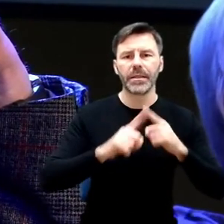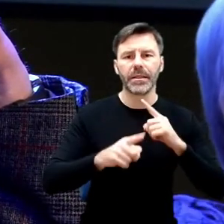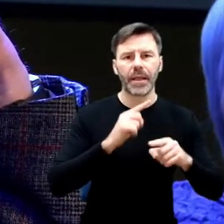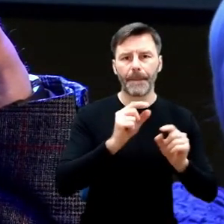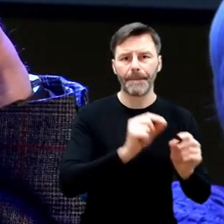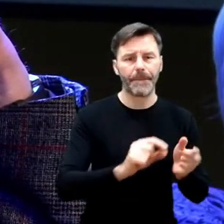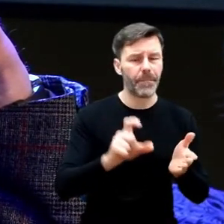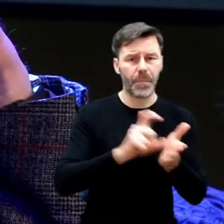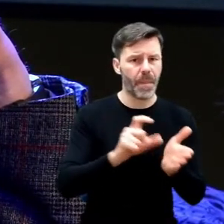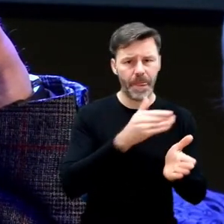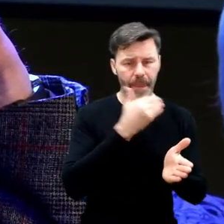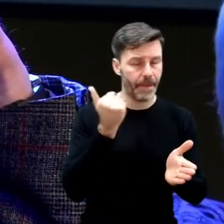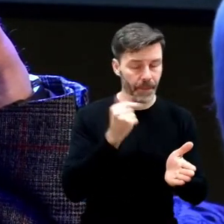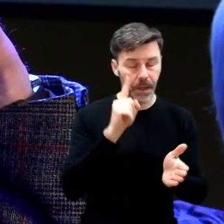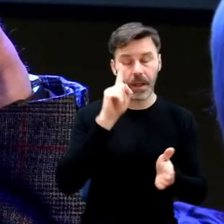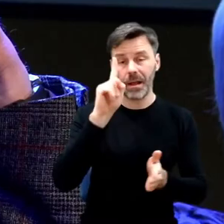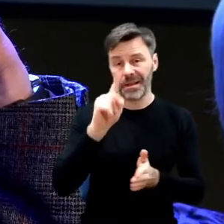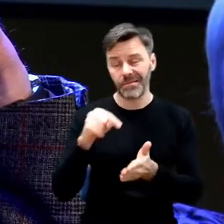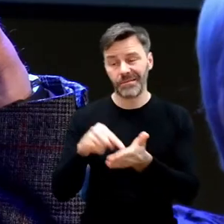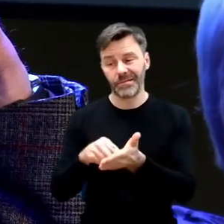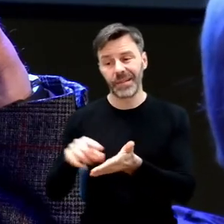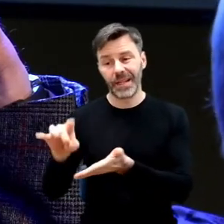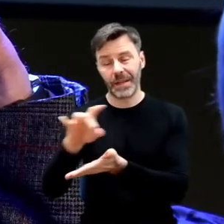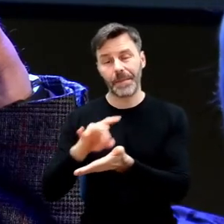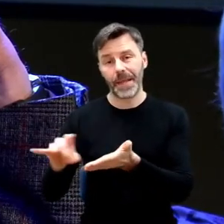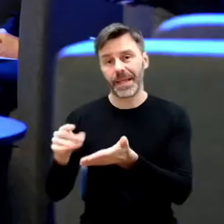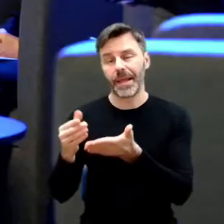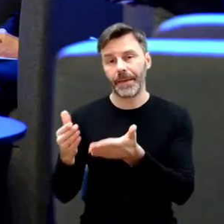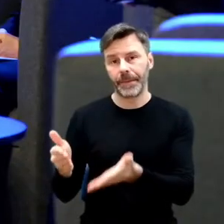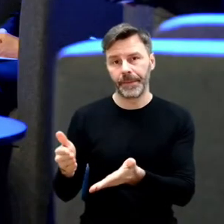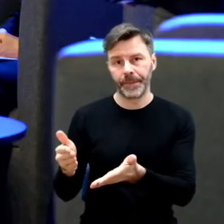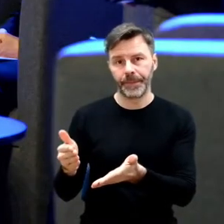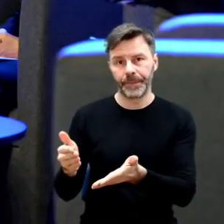ale też gminy mają, jeżeli mogłabym powiedzieć,